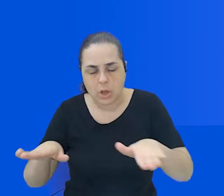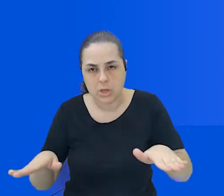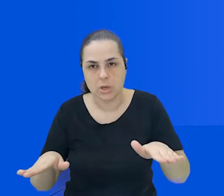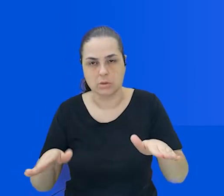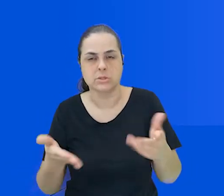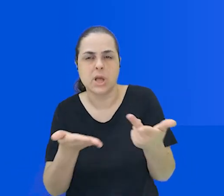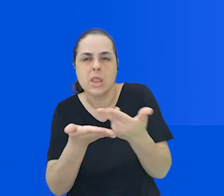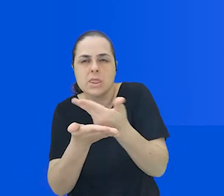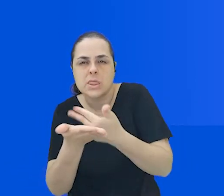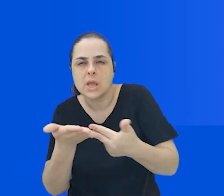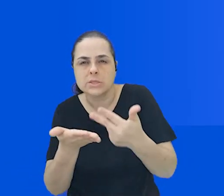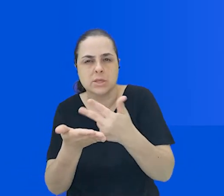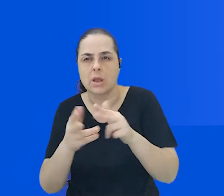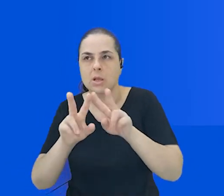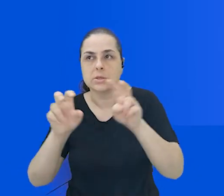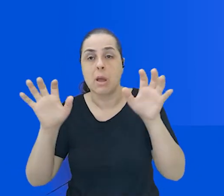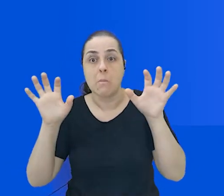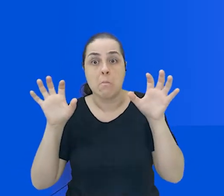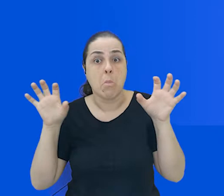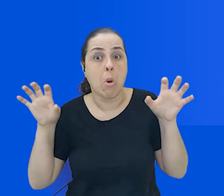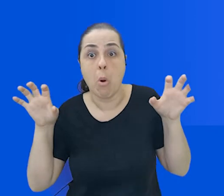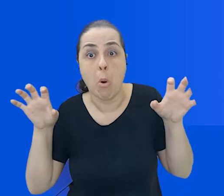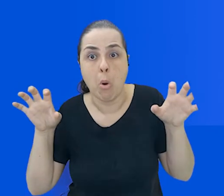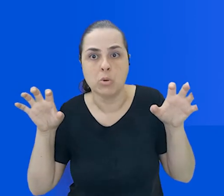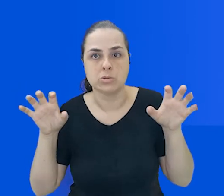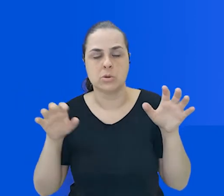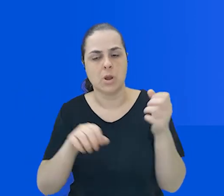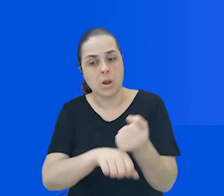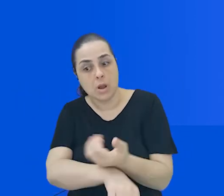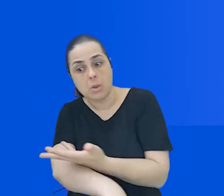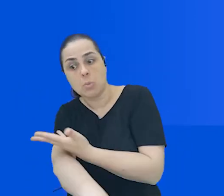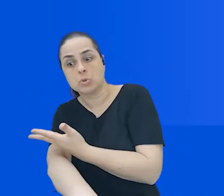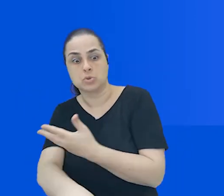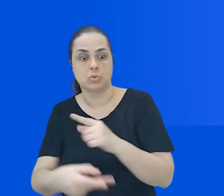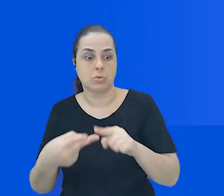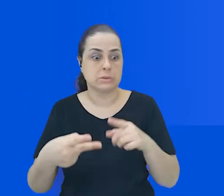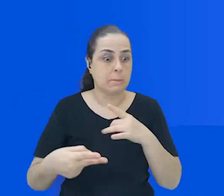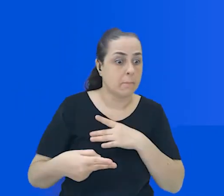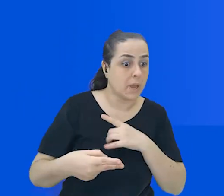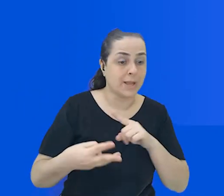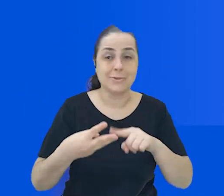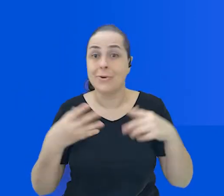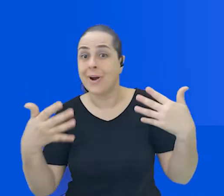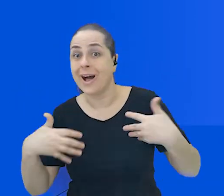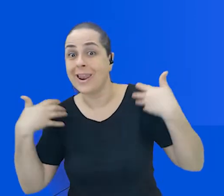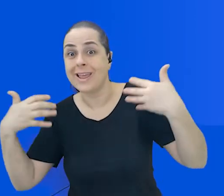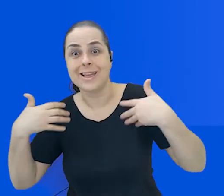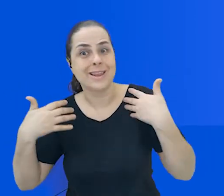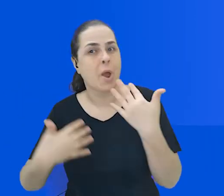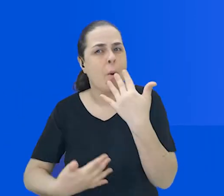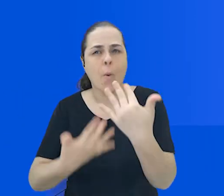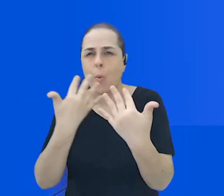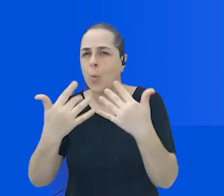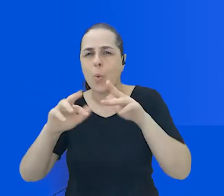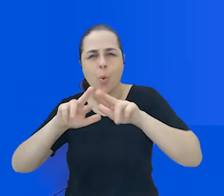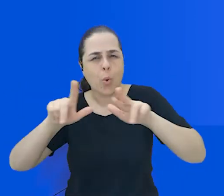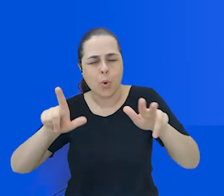os monstros das emoções, os perigos, os medos, as alegrias e conseguir de alguma maneira botar cor nisso, botar a imagem